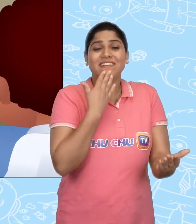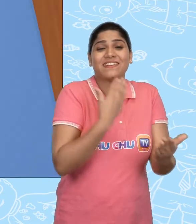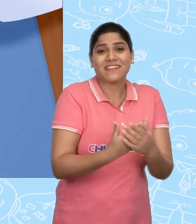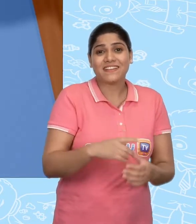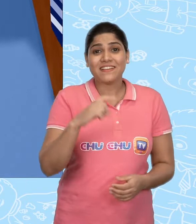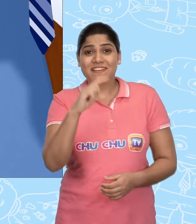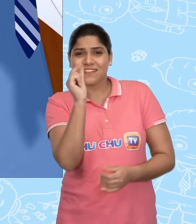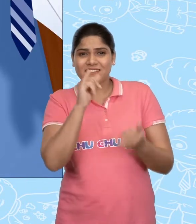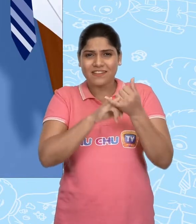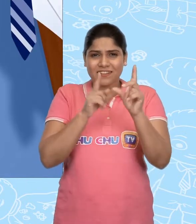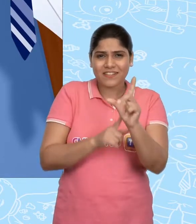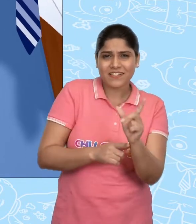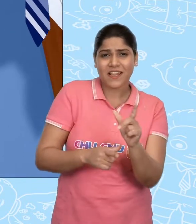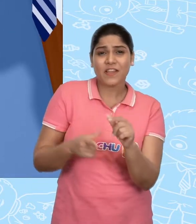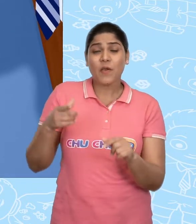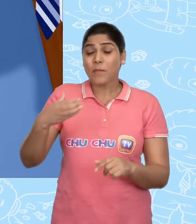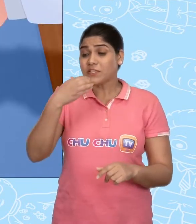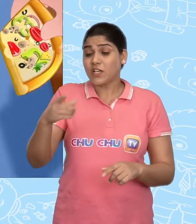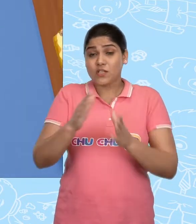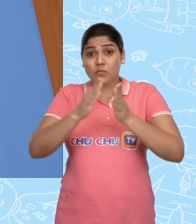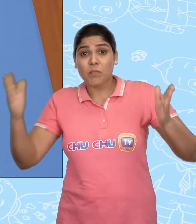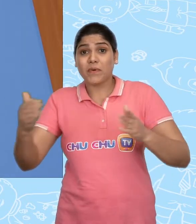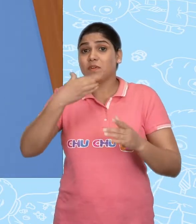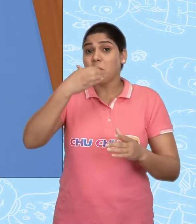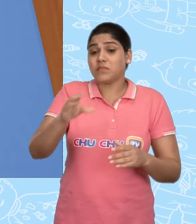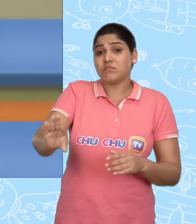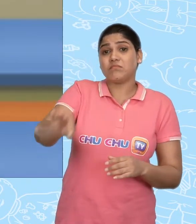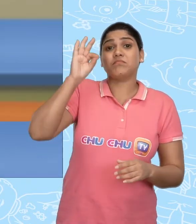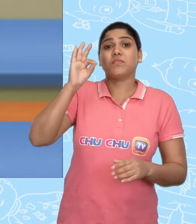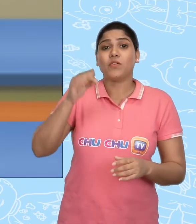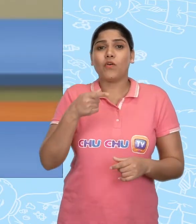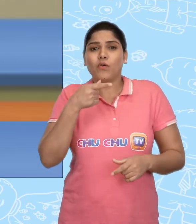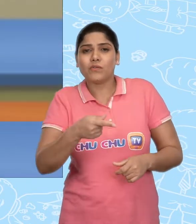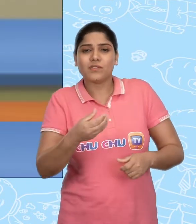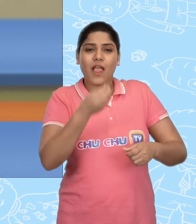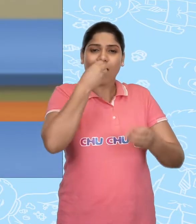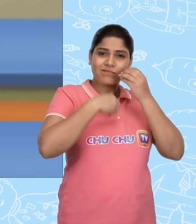Cusslyने ChuChu के pizza कि सबसे बड़ी slice ले ली और उसे खा गया